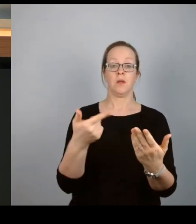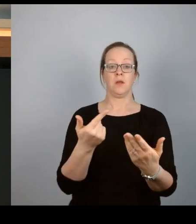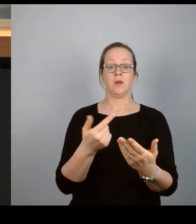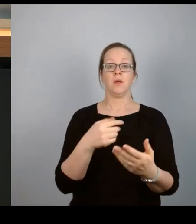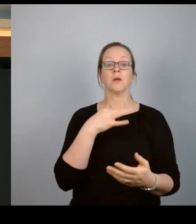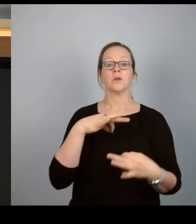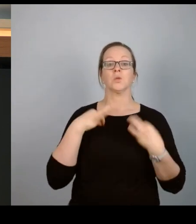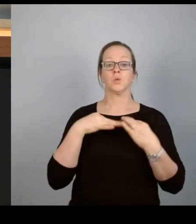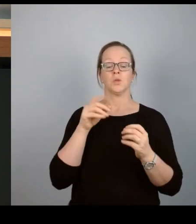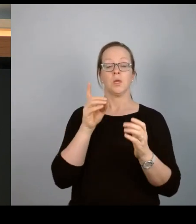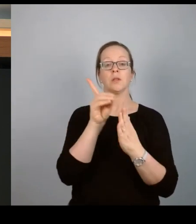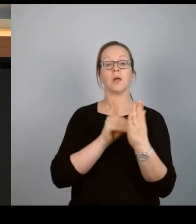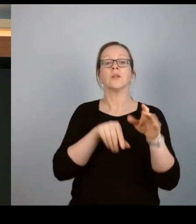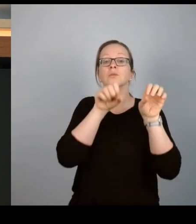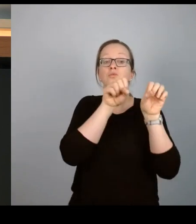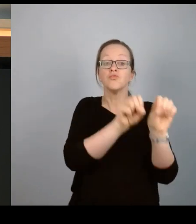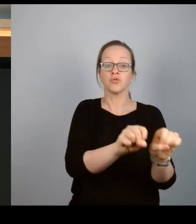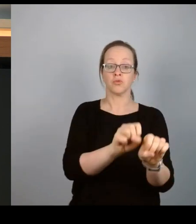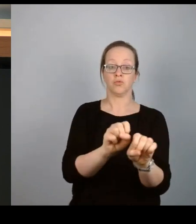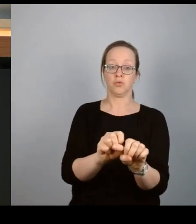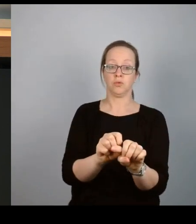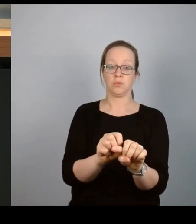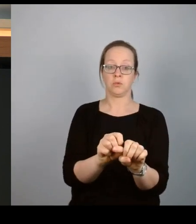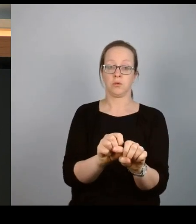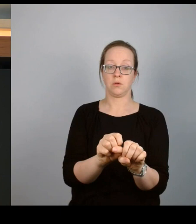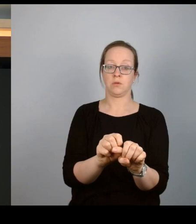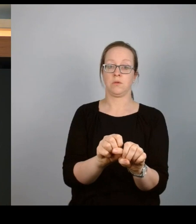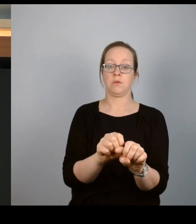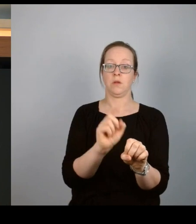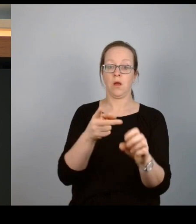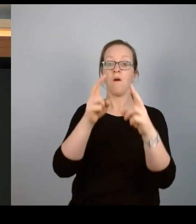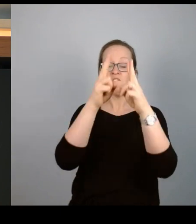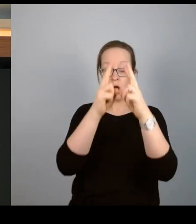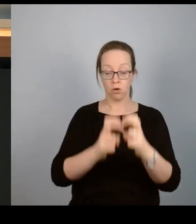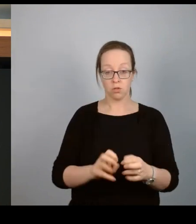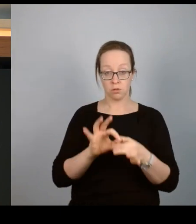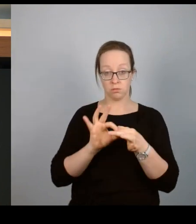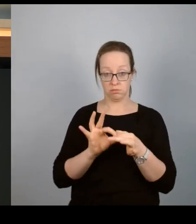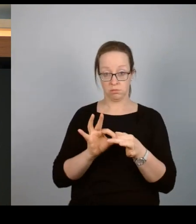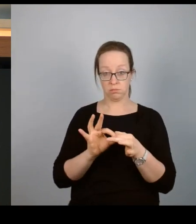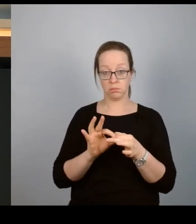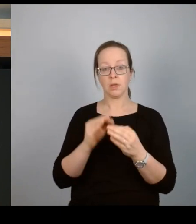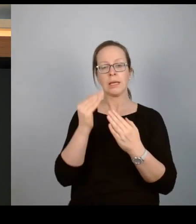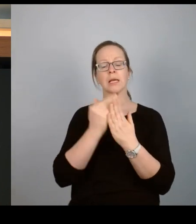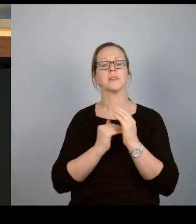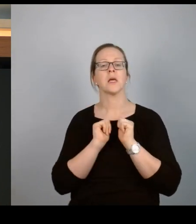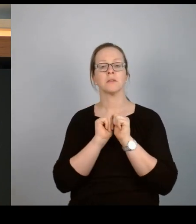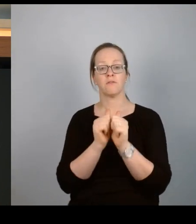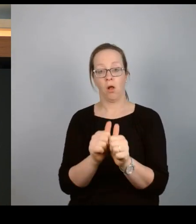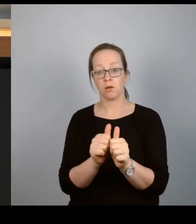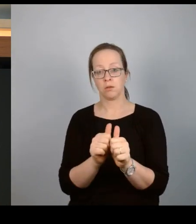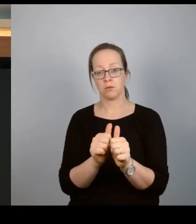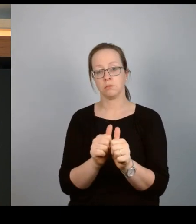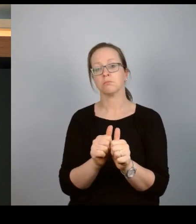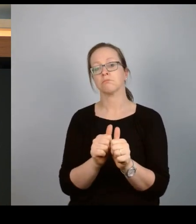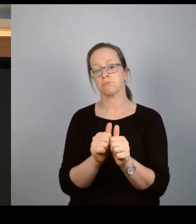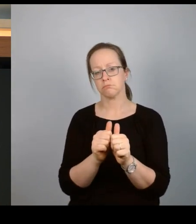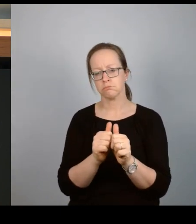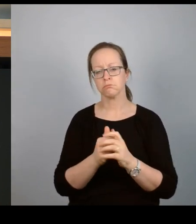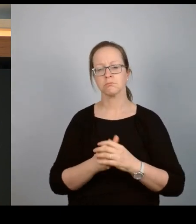Ich schließe mich aber auch der Erwartung und der Hoffnung meiner Kolleg:innen an, dass die Stellungnahmen des Senats zu den künftigen Berichten.